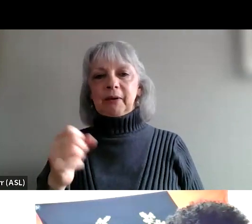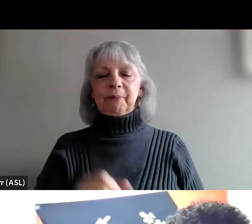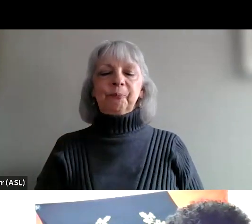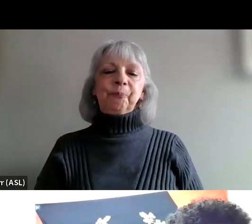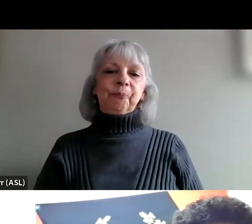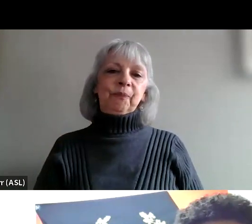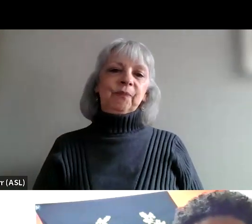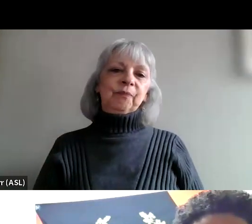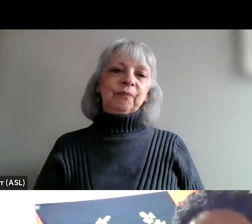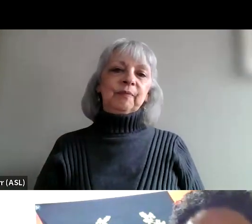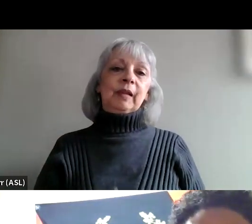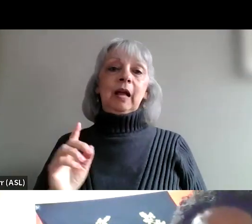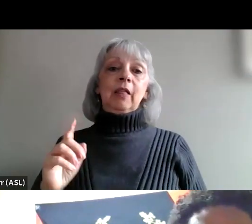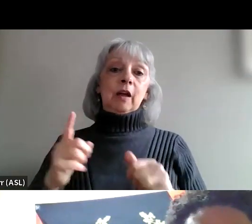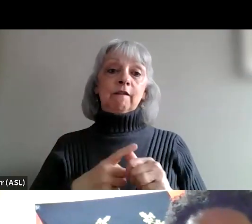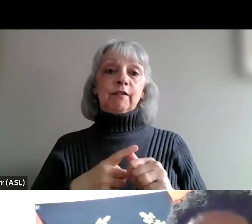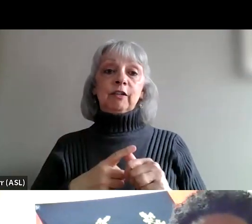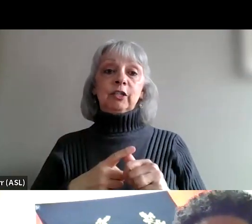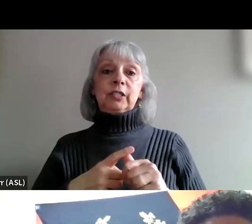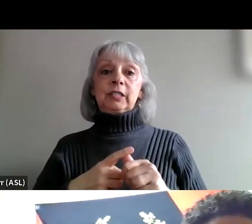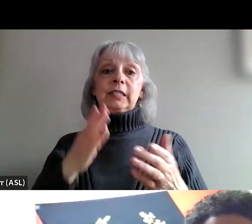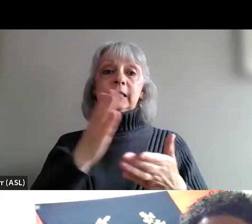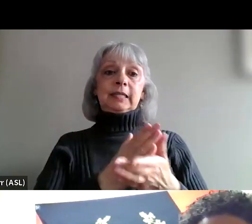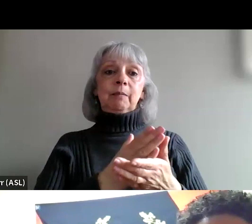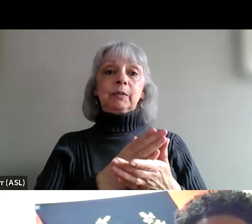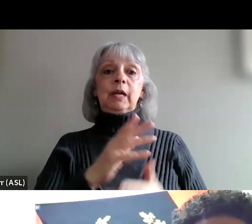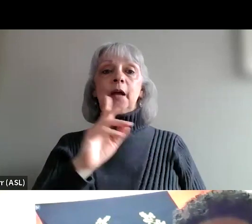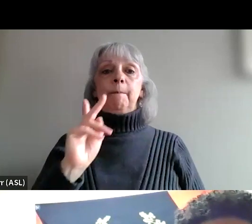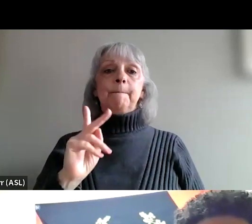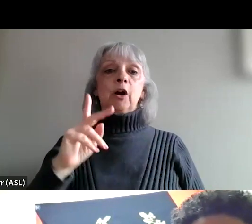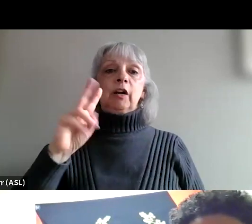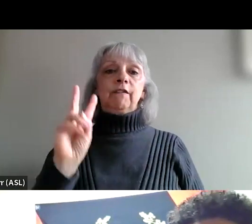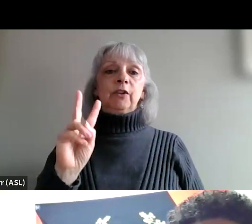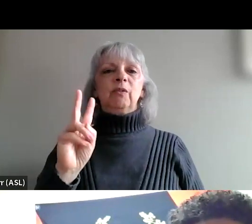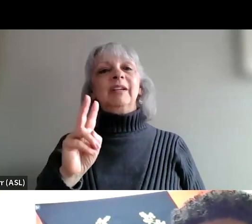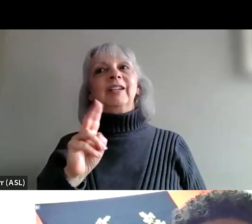que nuestras primeras visitas a Parkview fueron algo lentas,